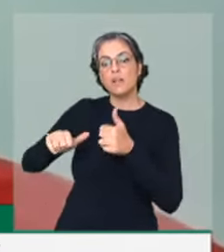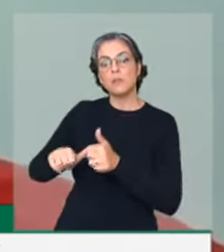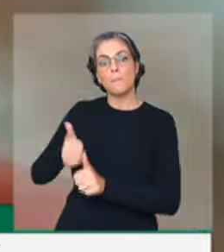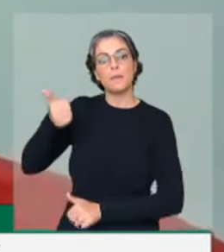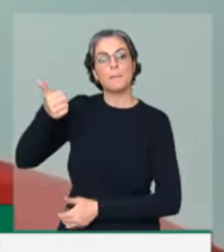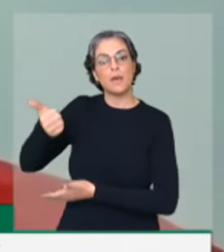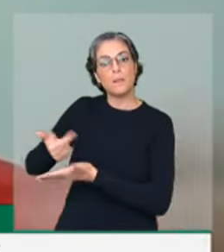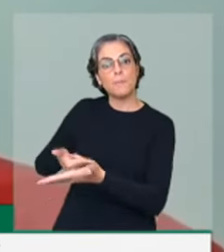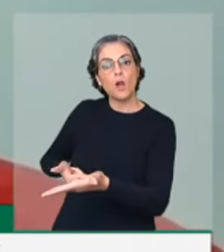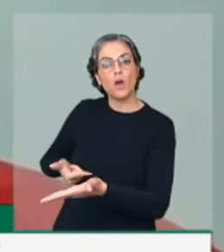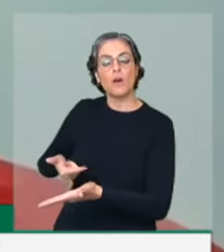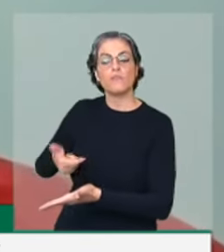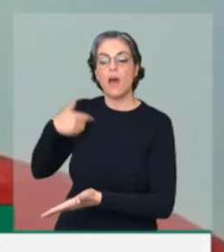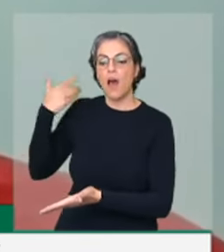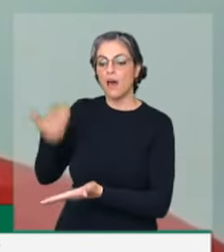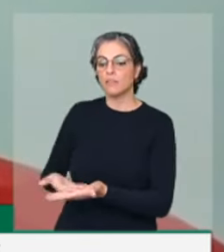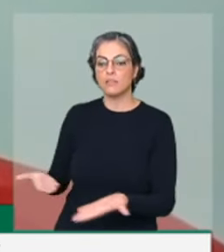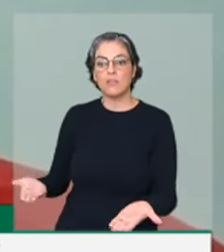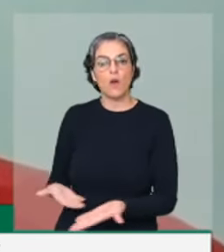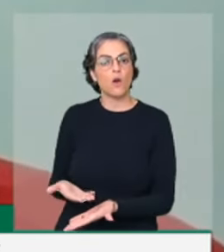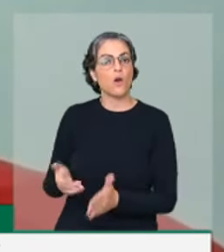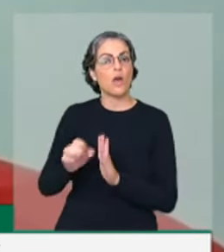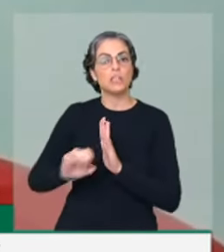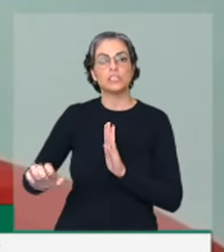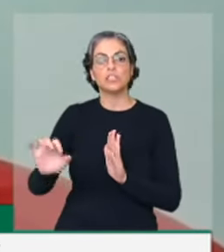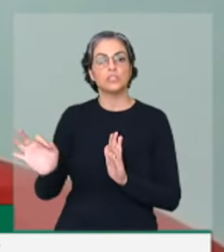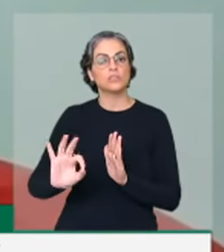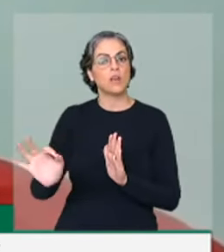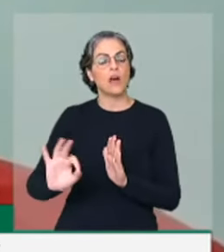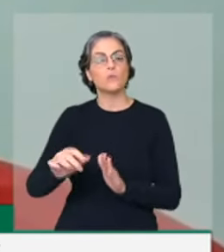NÃO TEM EDITAL PARA A SEGUNDO ETAPA PARA CONCLUIR A PROVA DO REVALIDA. ENTÃO EU QUERO AQUI COBRAR A RECUPERAÇÃO DO ORÇ